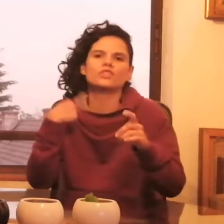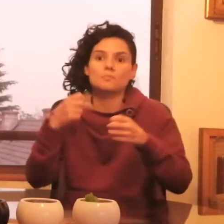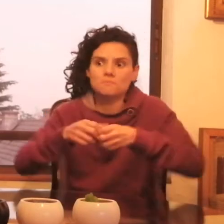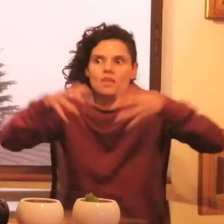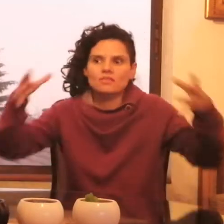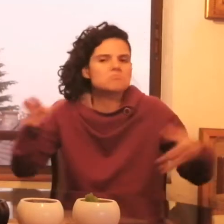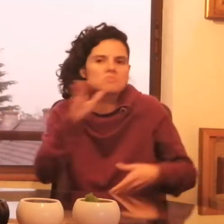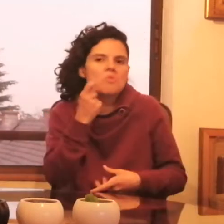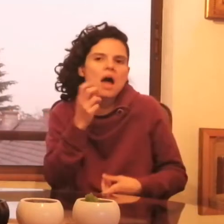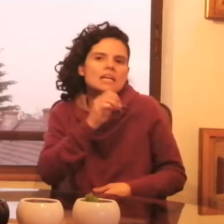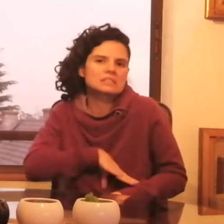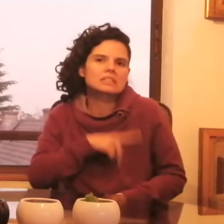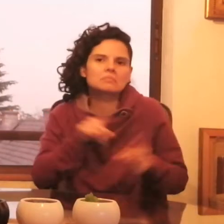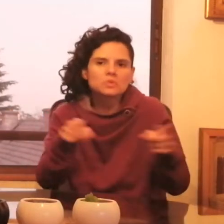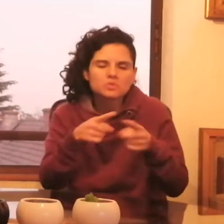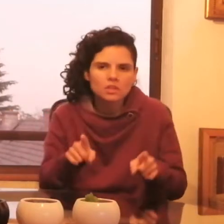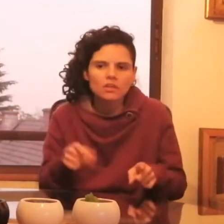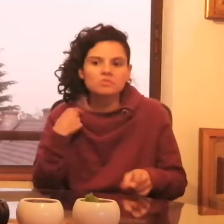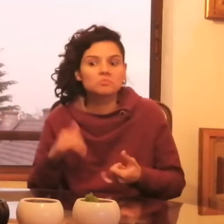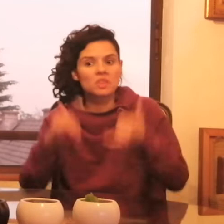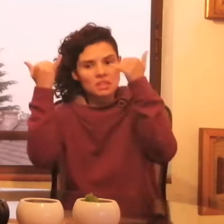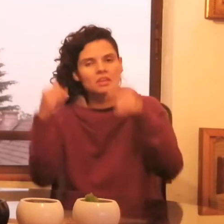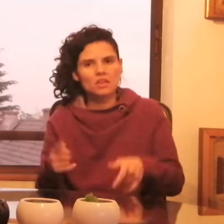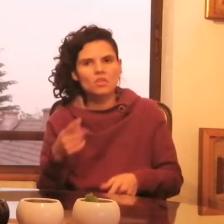hacerlo fue muy entretenido Rolo empezó a ver los programas que se iban a hacer